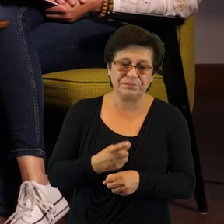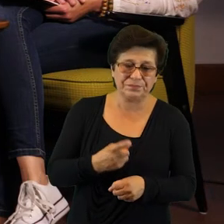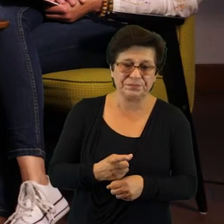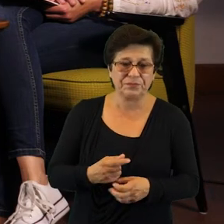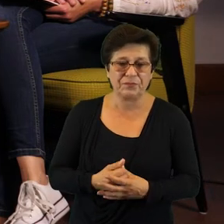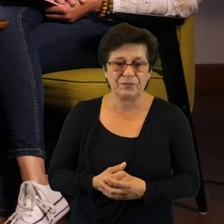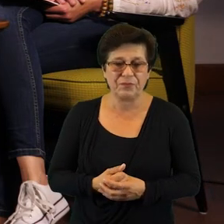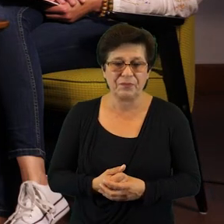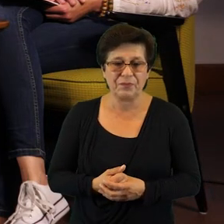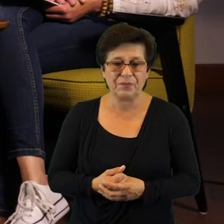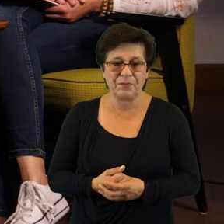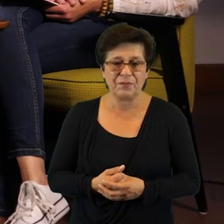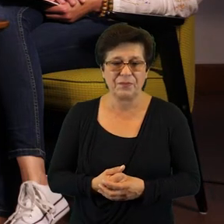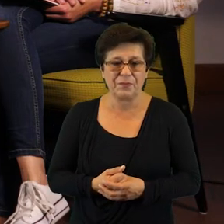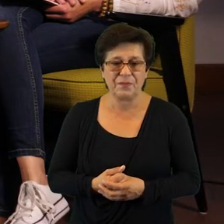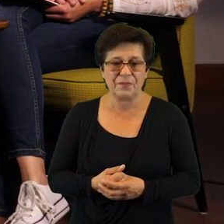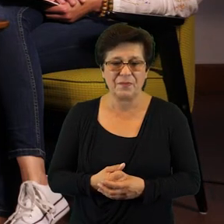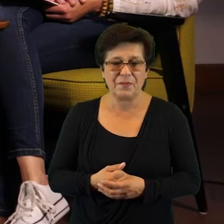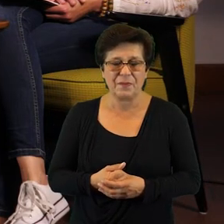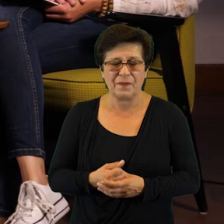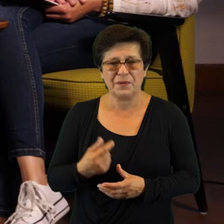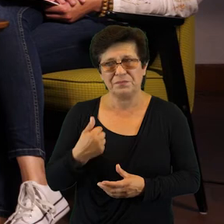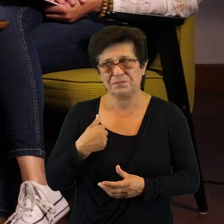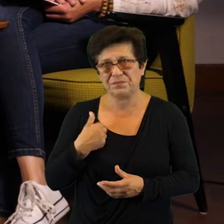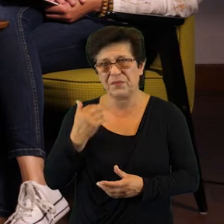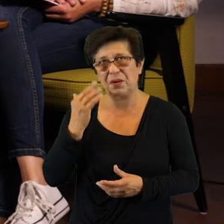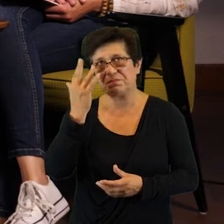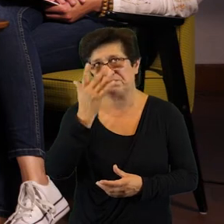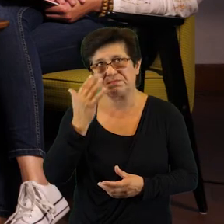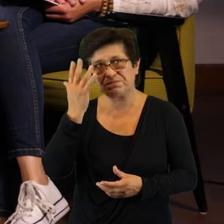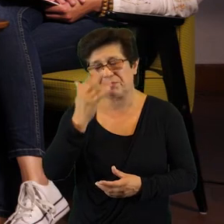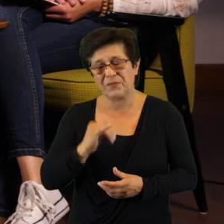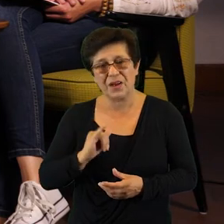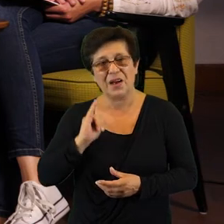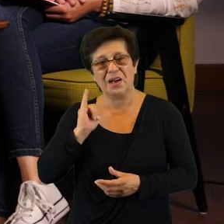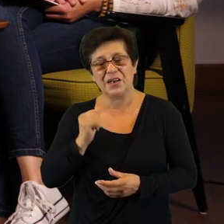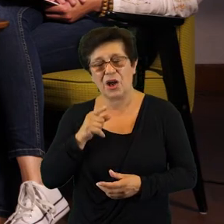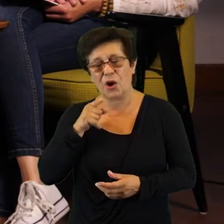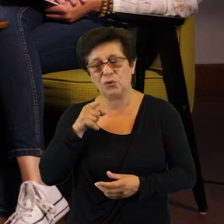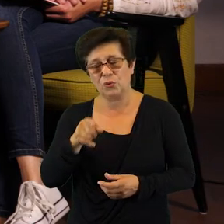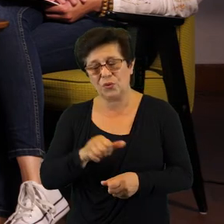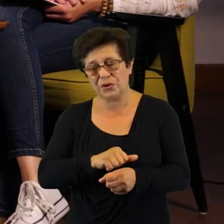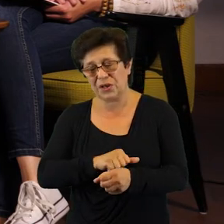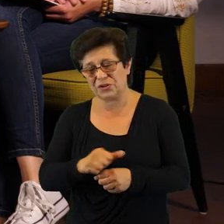że zastanawia to, jak to jest bogata i złożona osobowość.